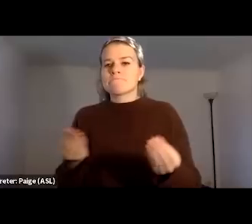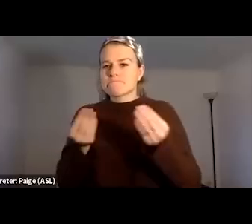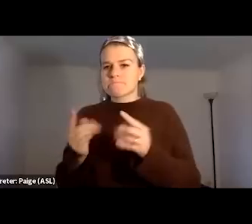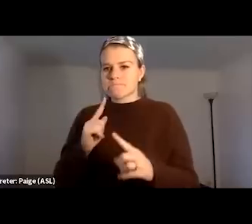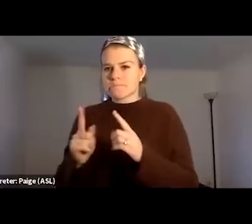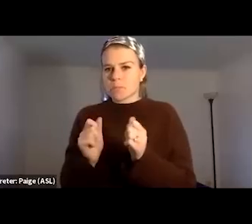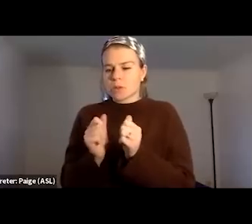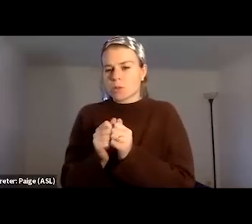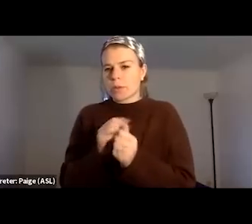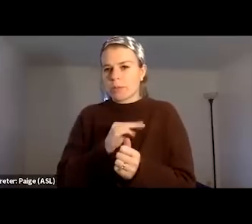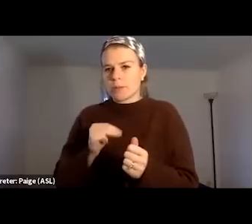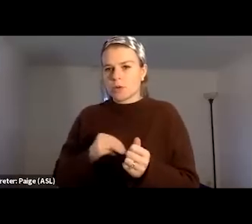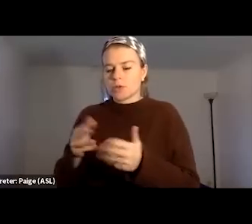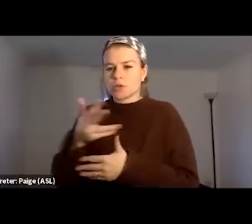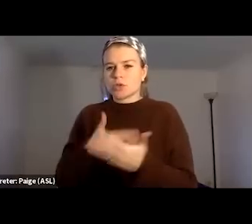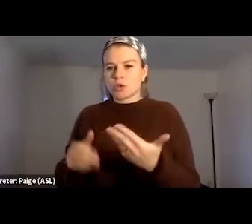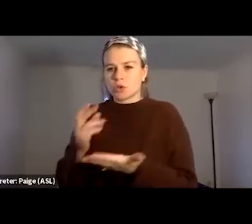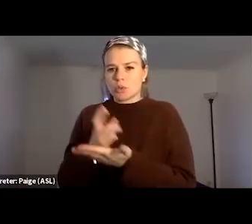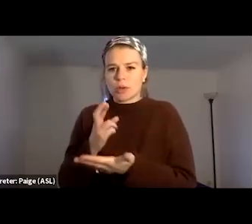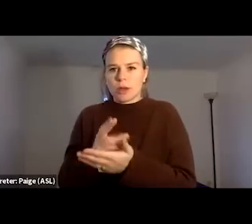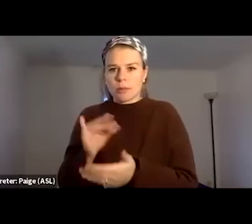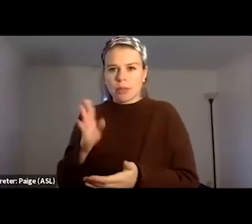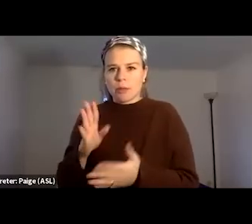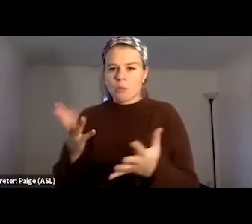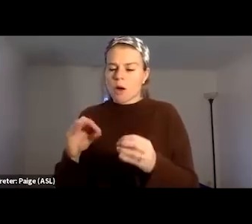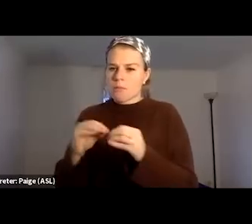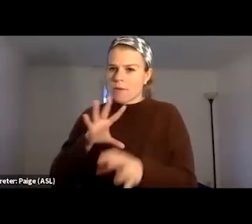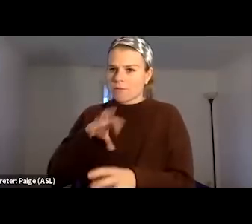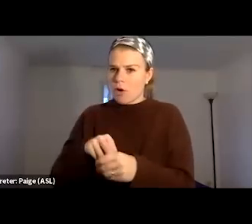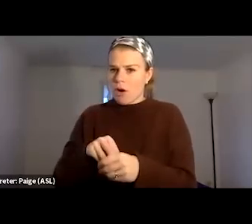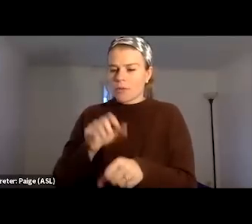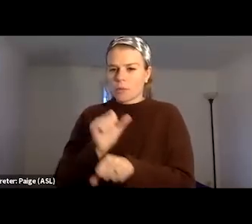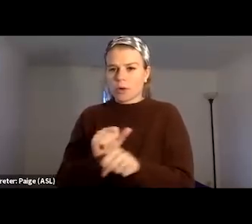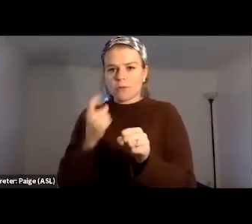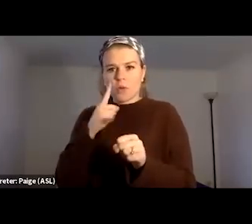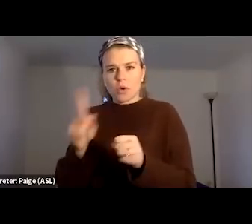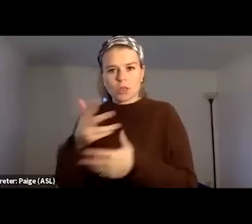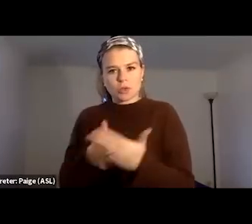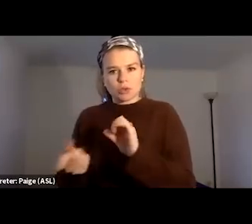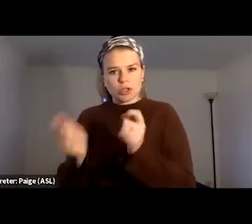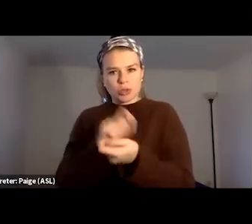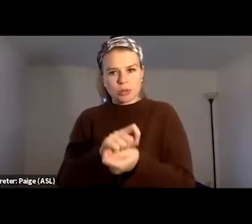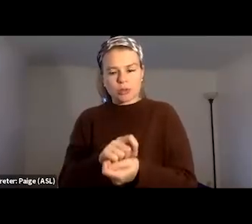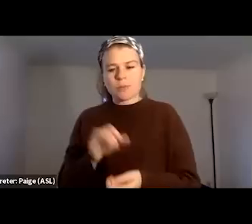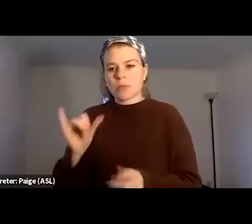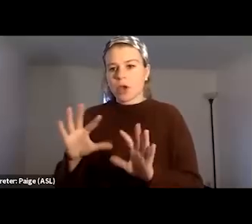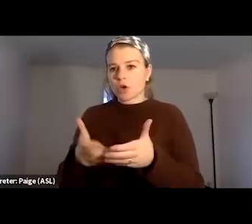y quería involucrarse más en la comunidad de New Haven y trabajar por el cambio social. El grupo rápidamente cambió